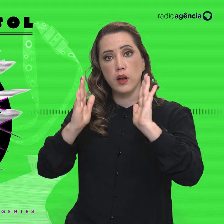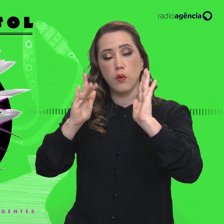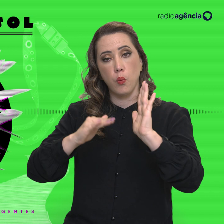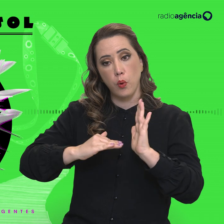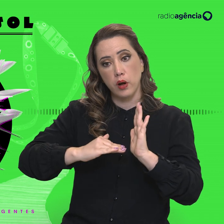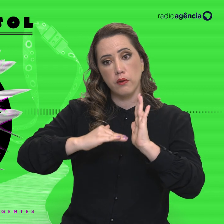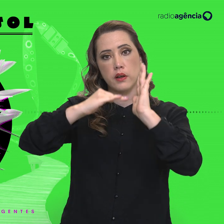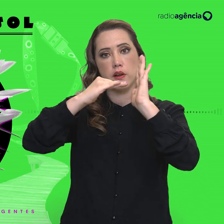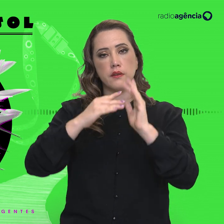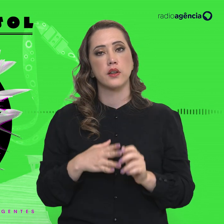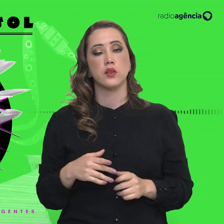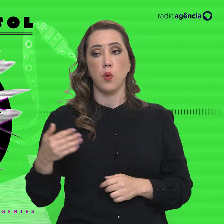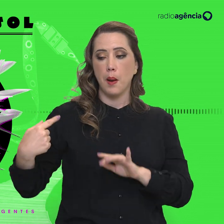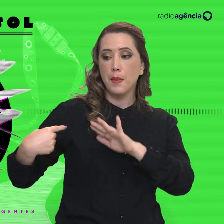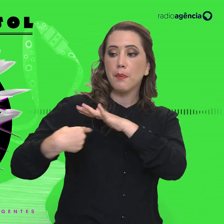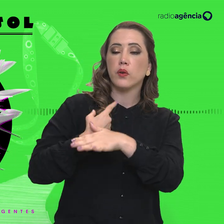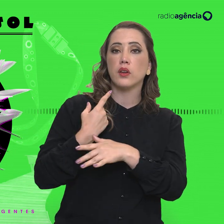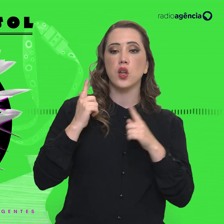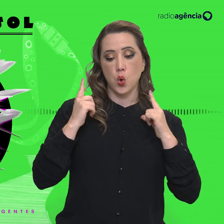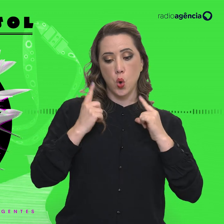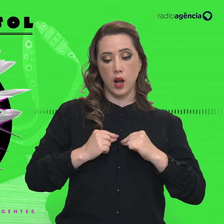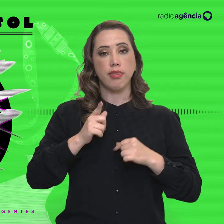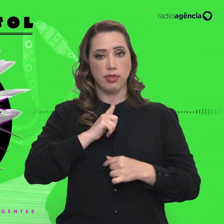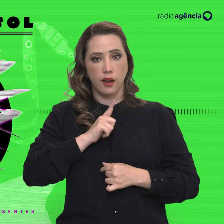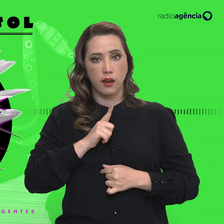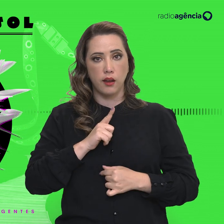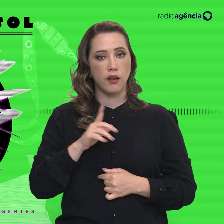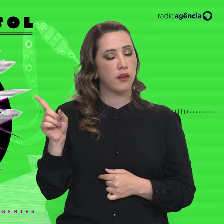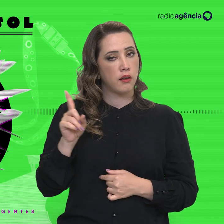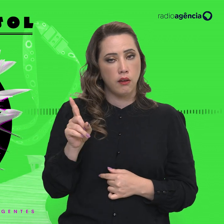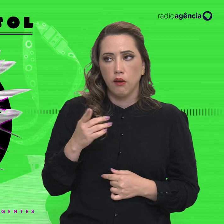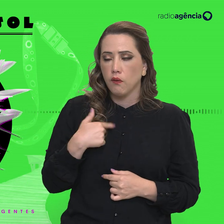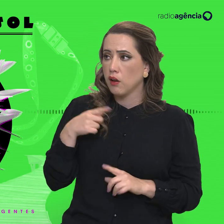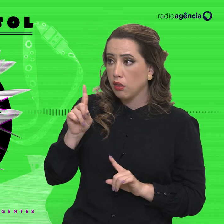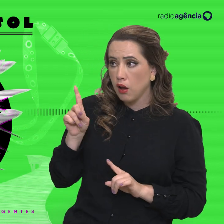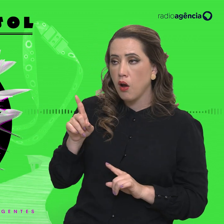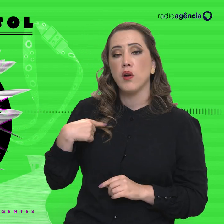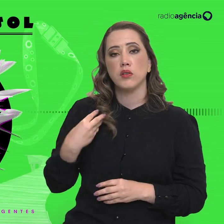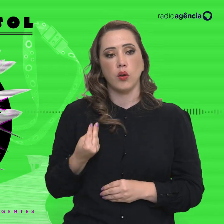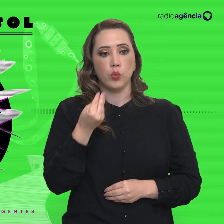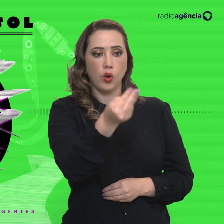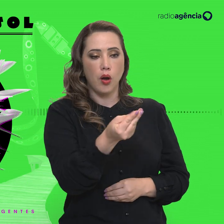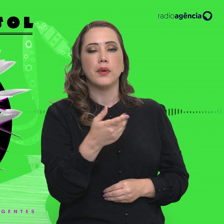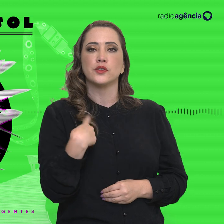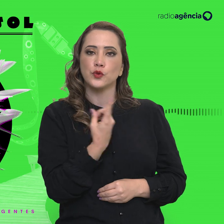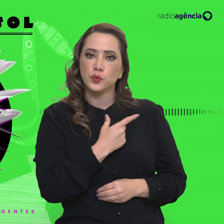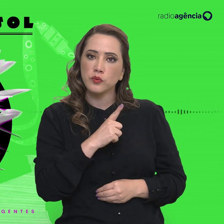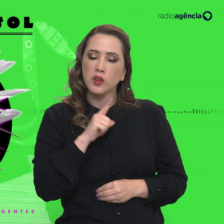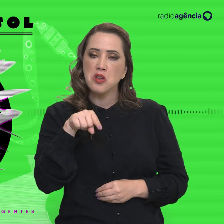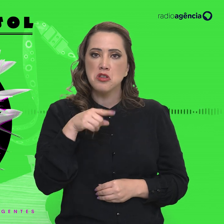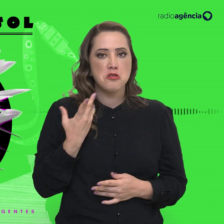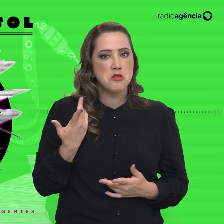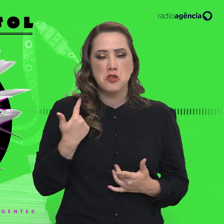E eu "oi? Não, não tô". E eles, não, então toma, a gente tem um, me deram um colar de girassol e eu tive tratamento VIP.